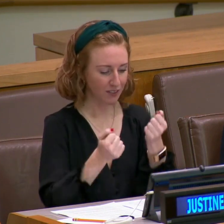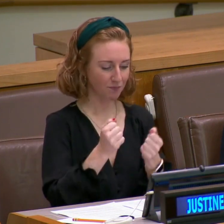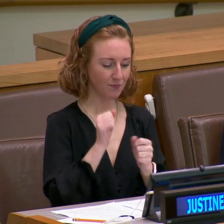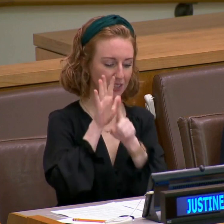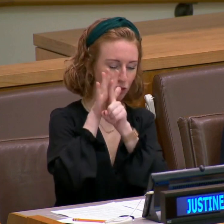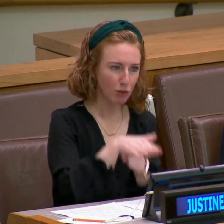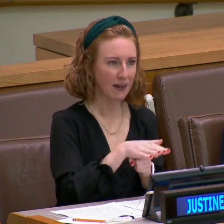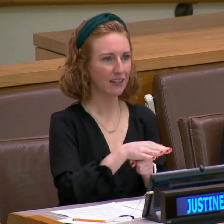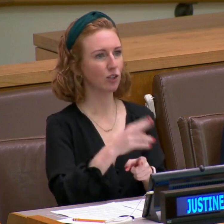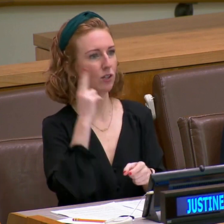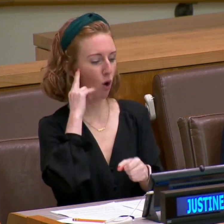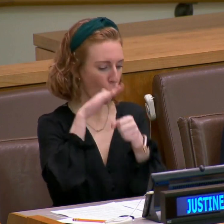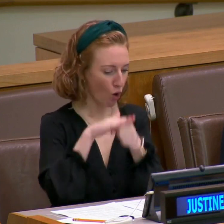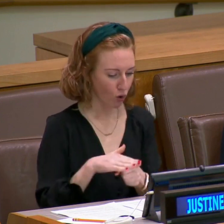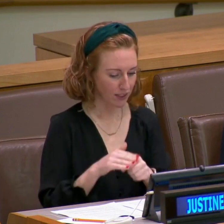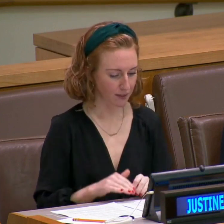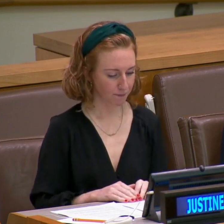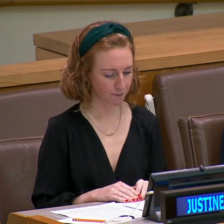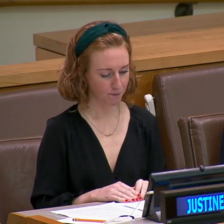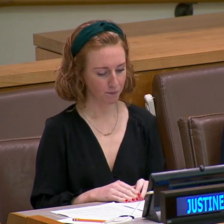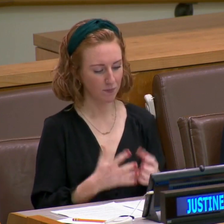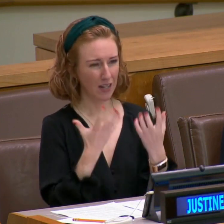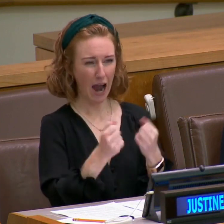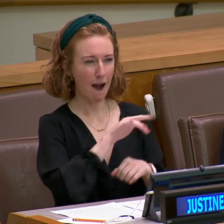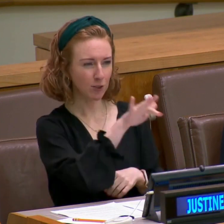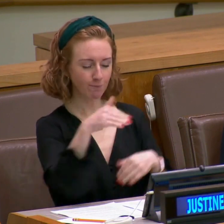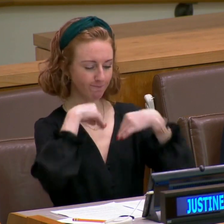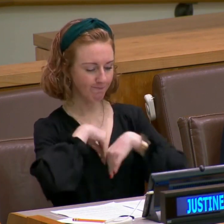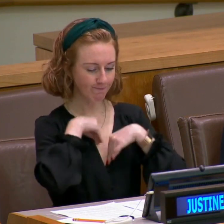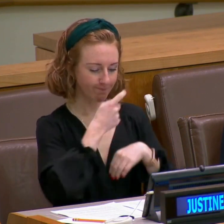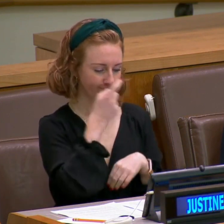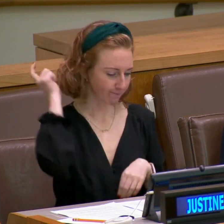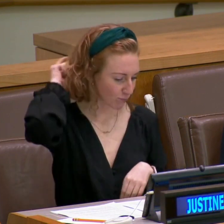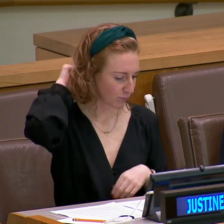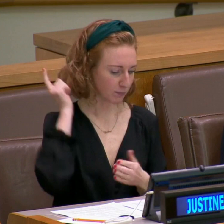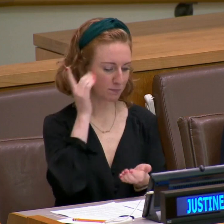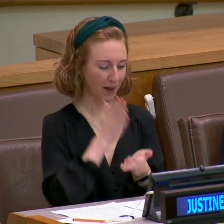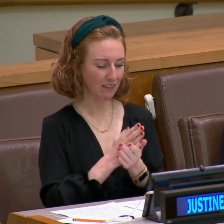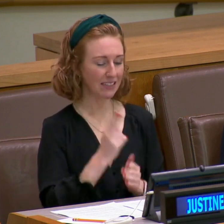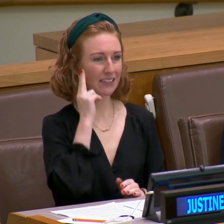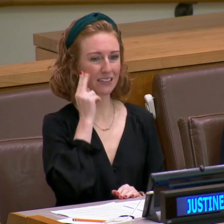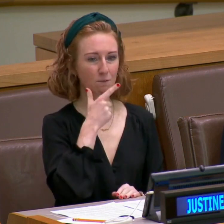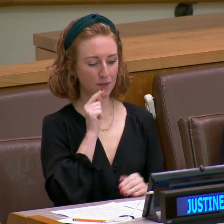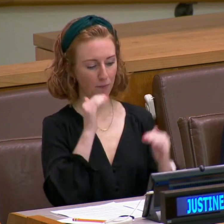discriminación así como audismo. Todavía hay una creencia arraigada e inconsciente